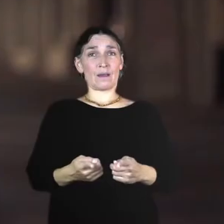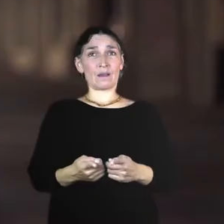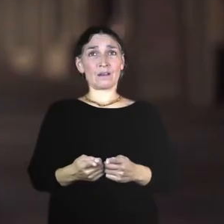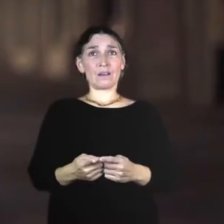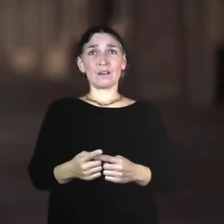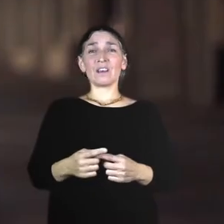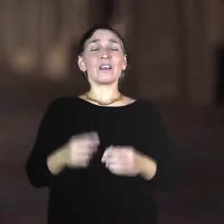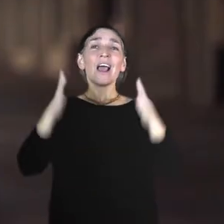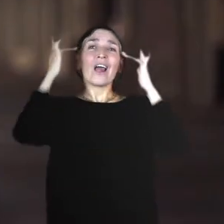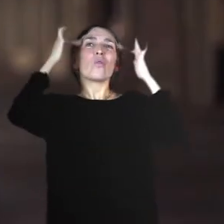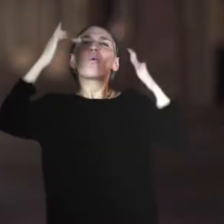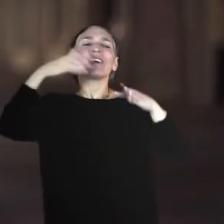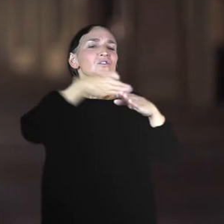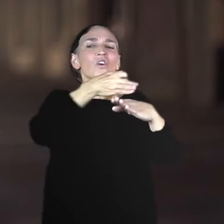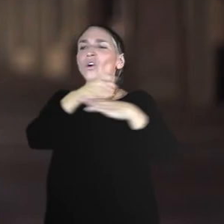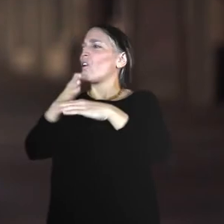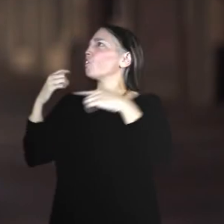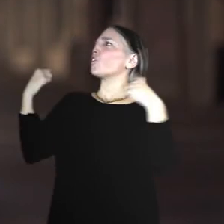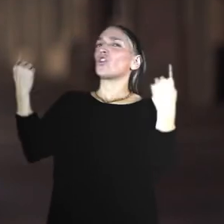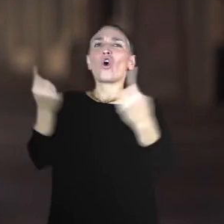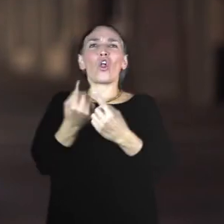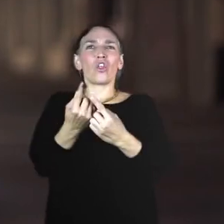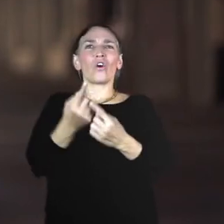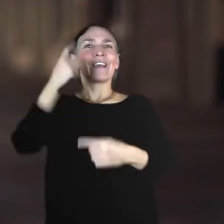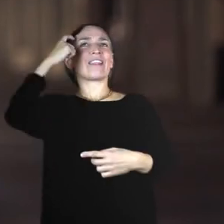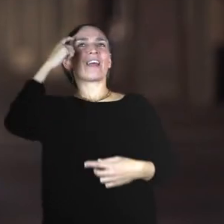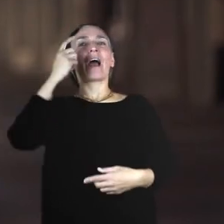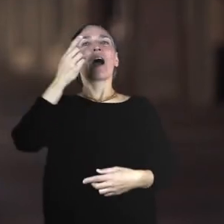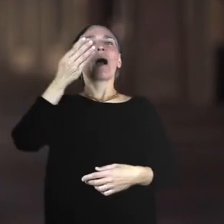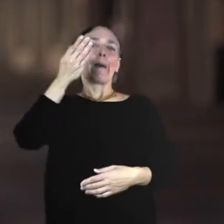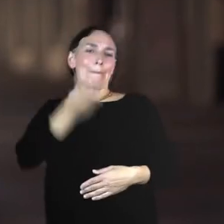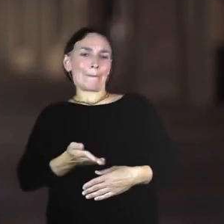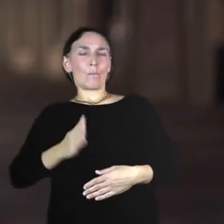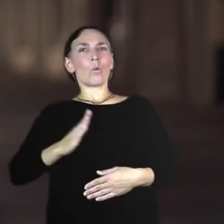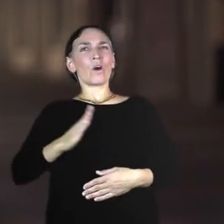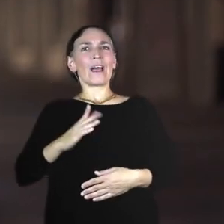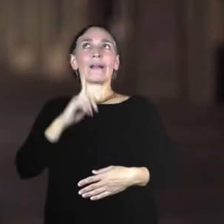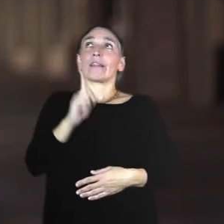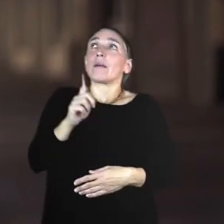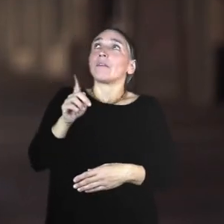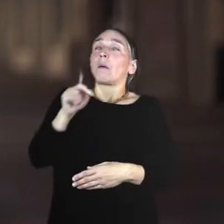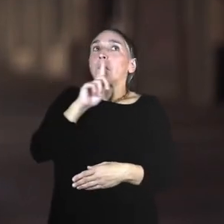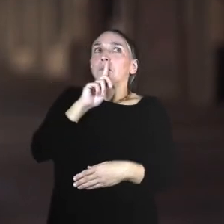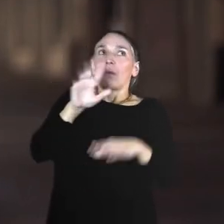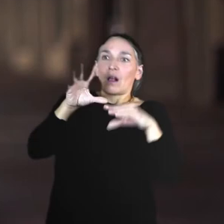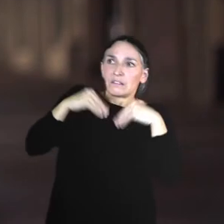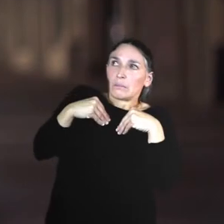Fuimos criadas con la idea de que por ser mujer debíamos aceptar todo lo que nos pasa.